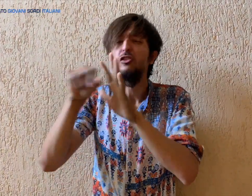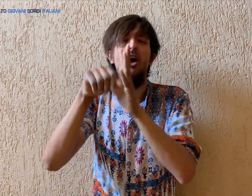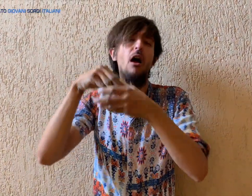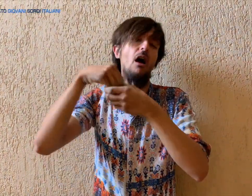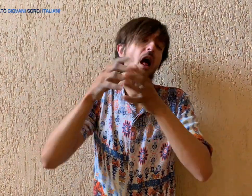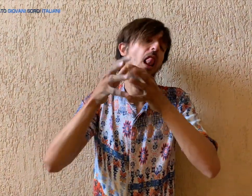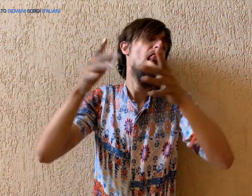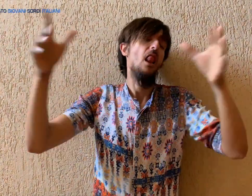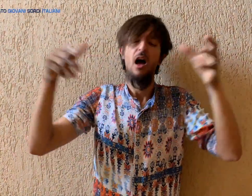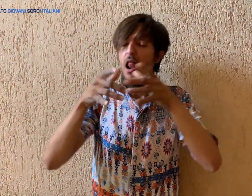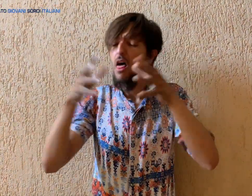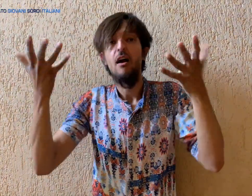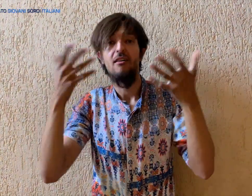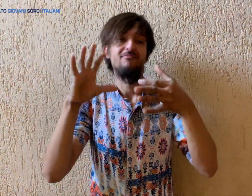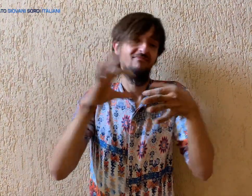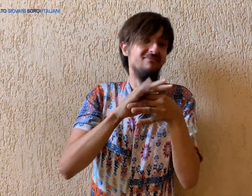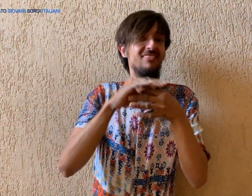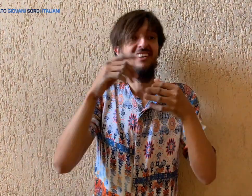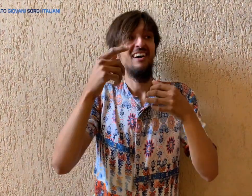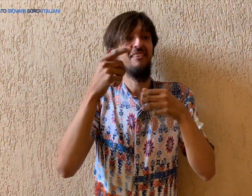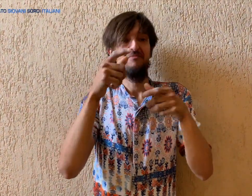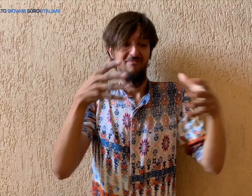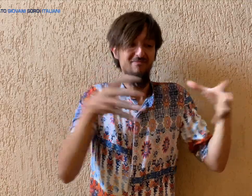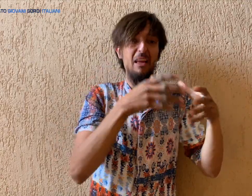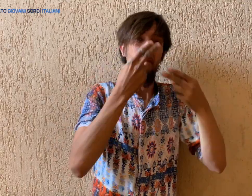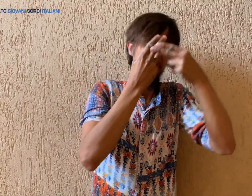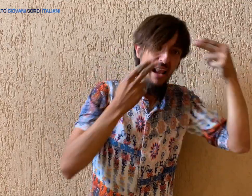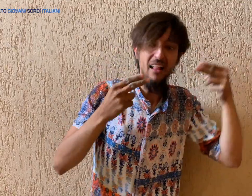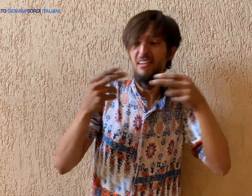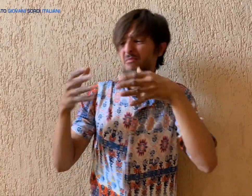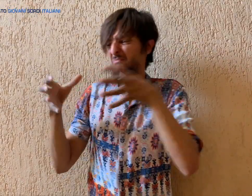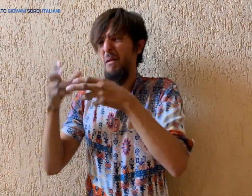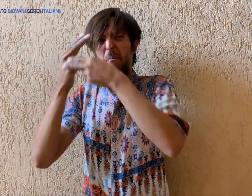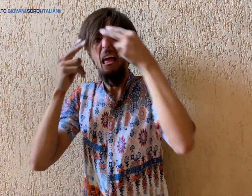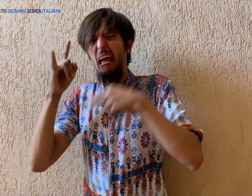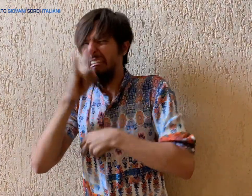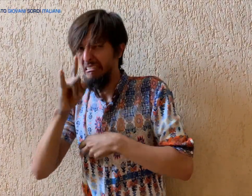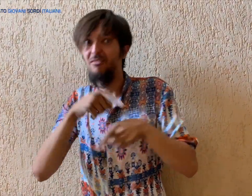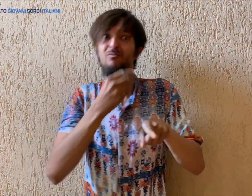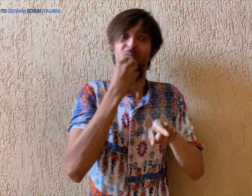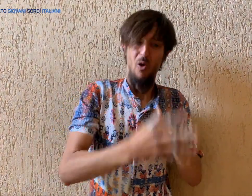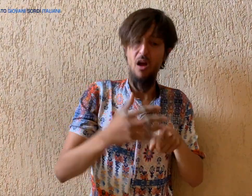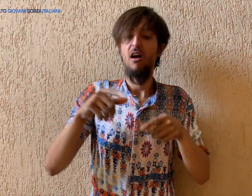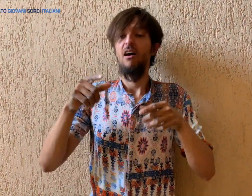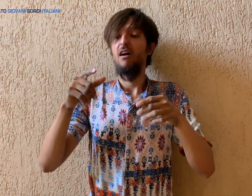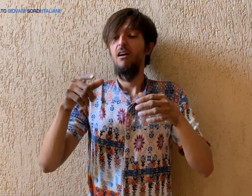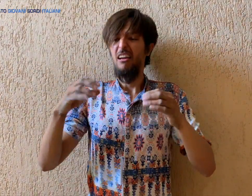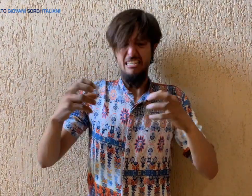La loro storia è lunghissima, parliamo di gruppi di pirati buoni e cattivi e dei loro conflitti,